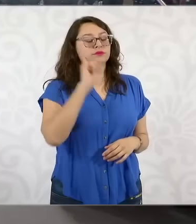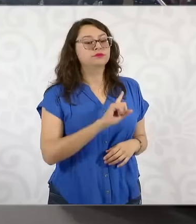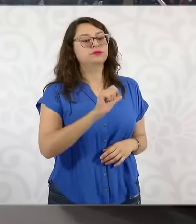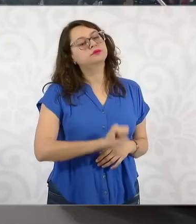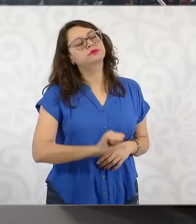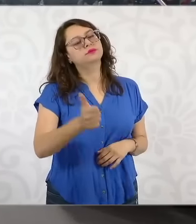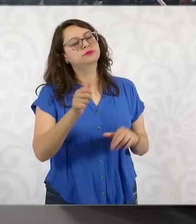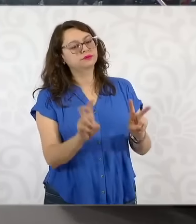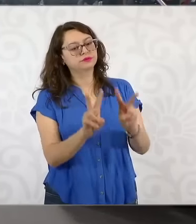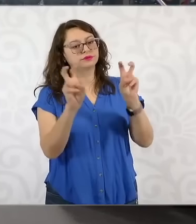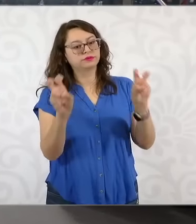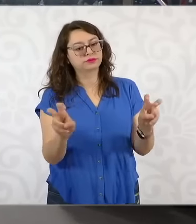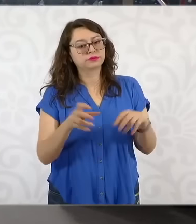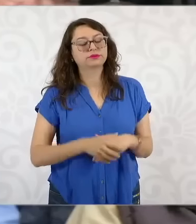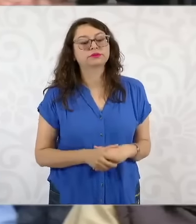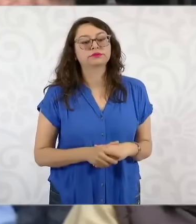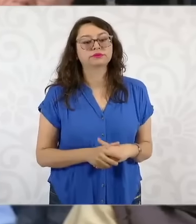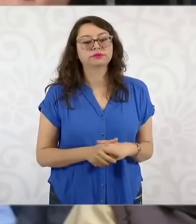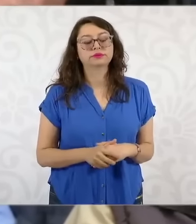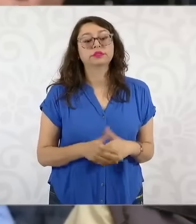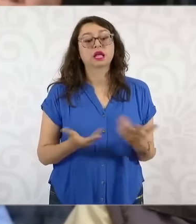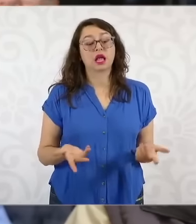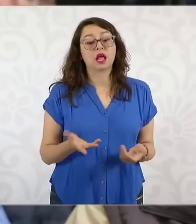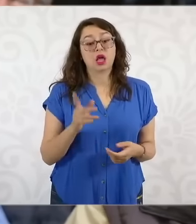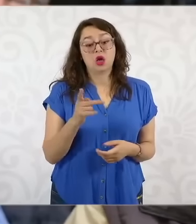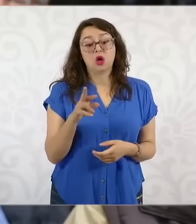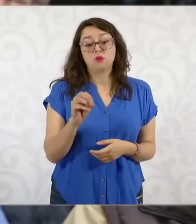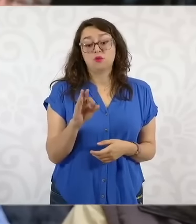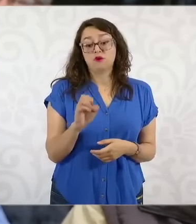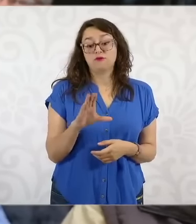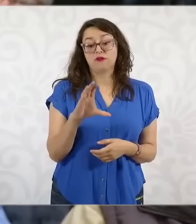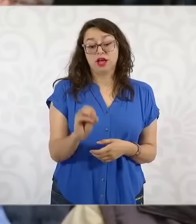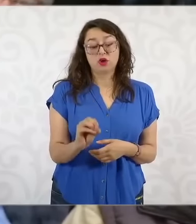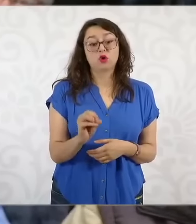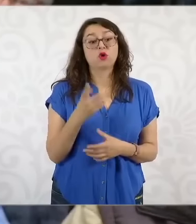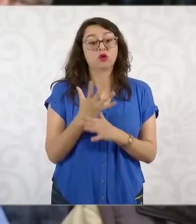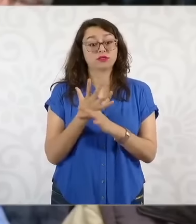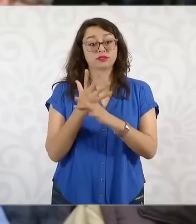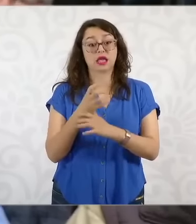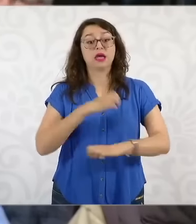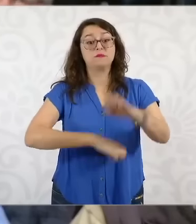acuerdo con información que tiene la Procuraduría Federal del Consumidor, la empresa Telcel cobró de